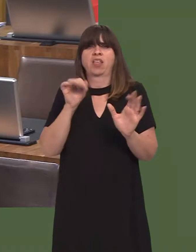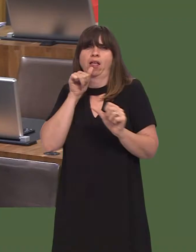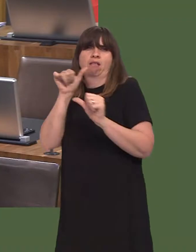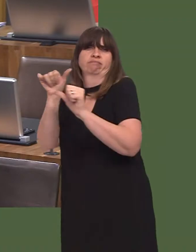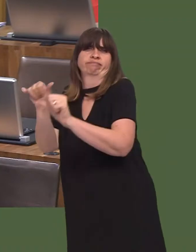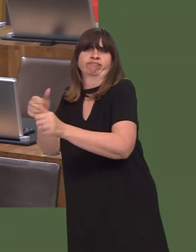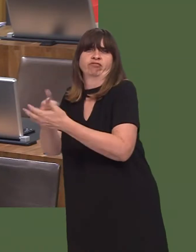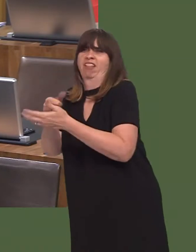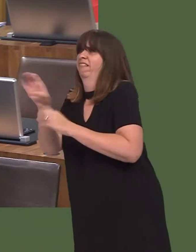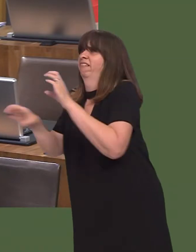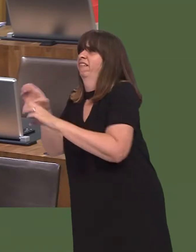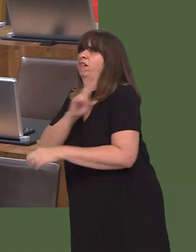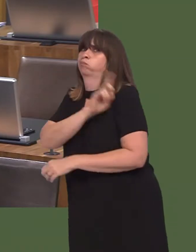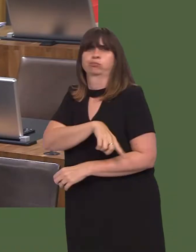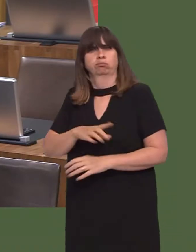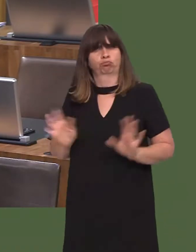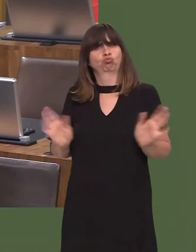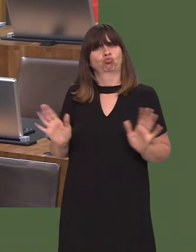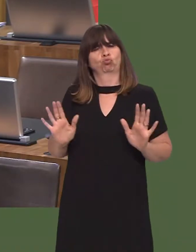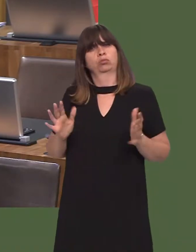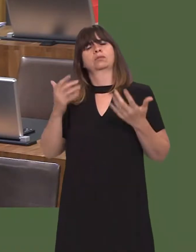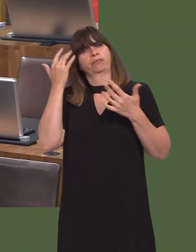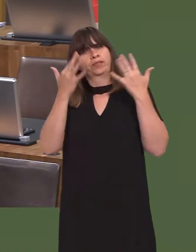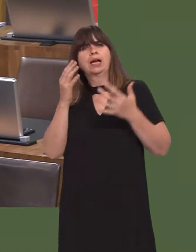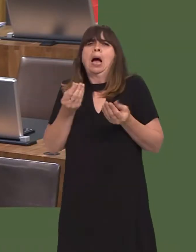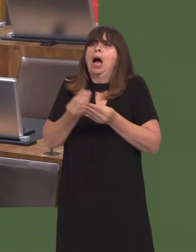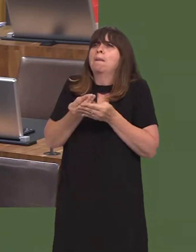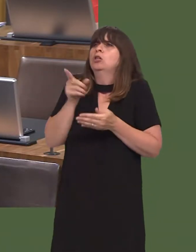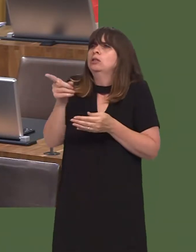pa lefydd sydd eisiauír buddsoddiad. Wrth gwrs, trwy fuddsoddiad Llywodraeth Cymru agorodd